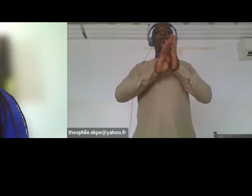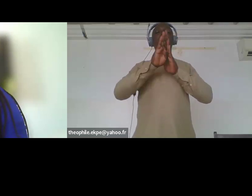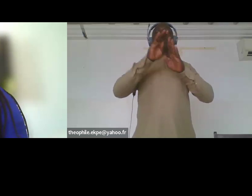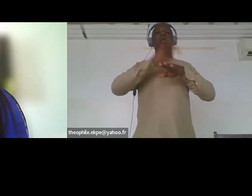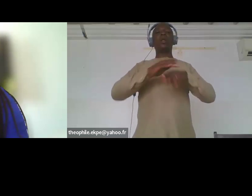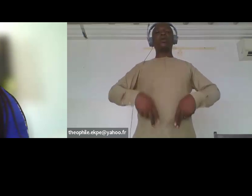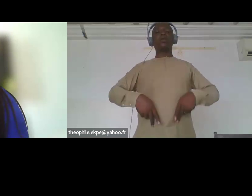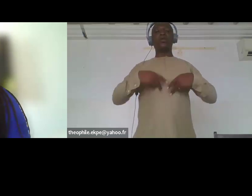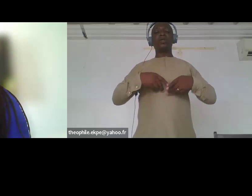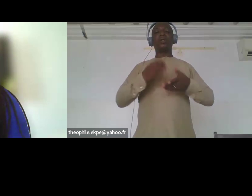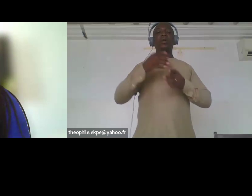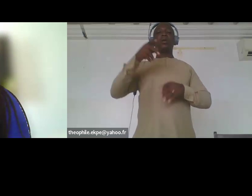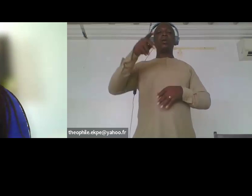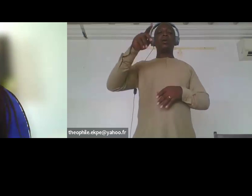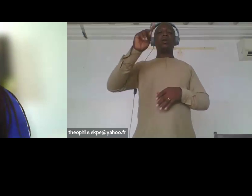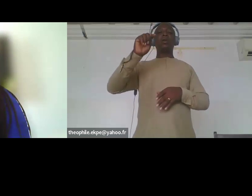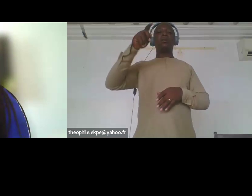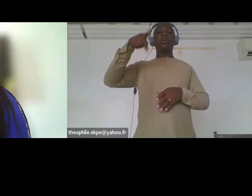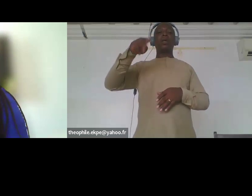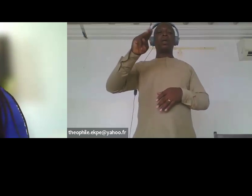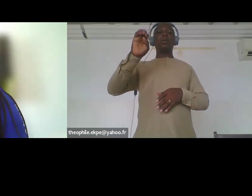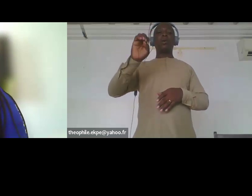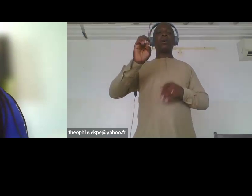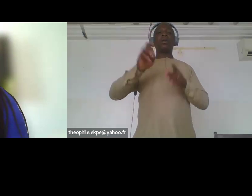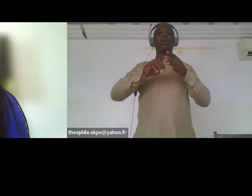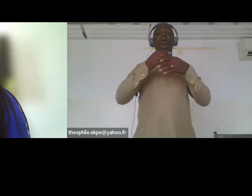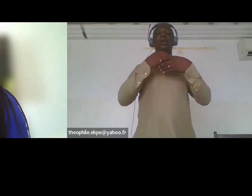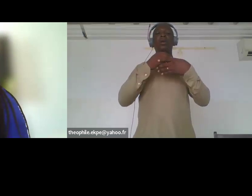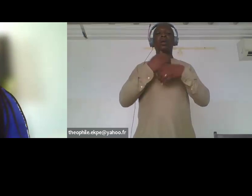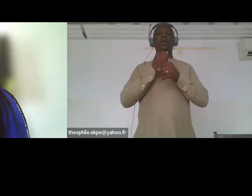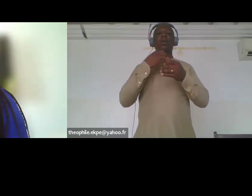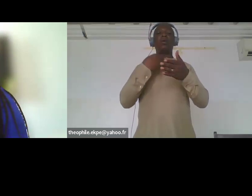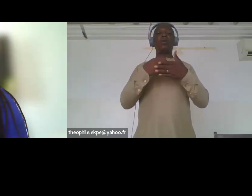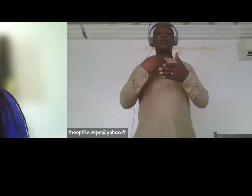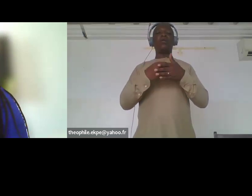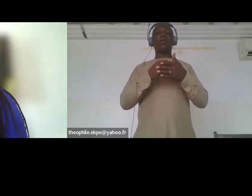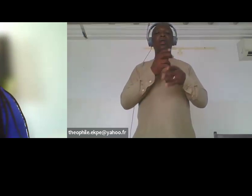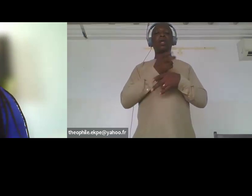moyennes entreprises créé par le fond de crédit revolv au niveau de la zone de